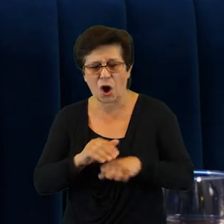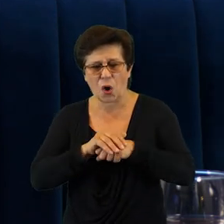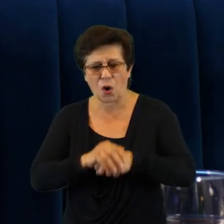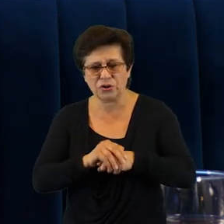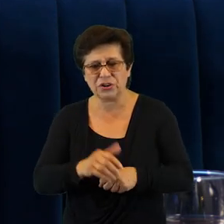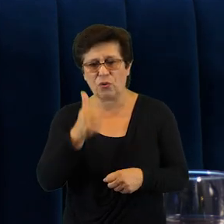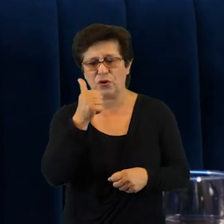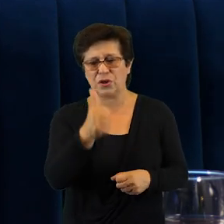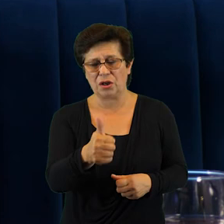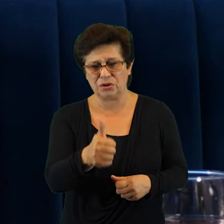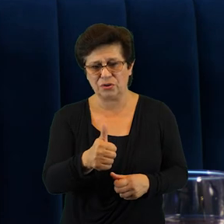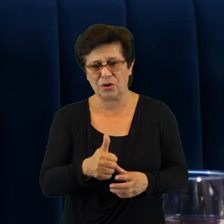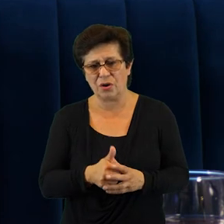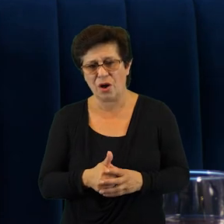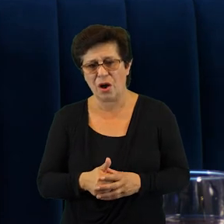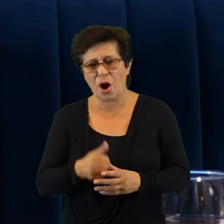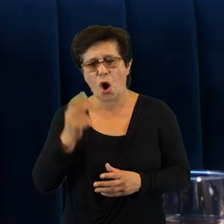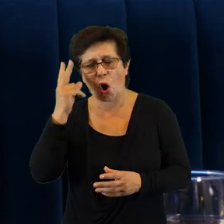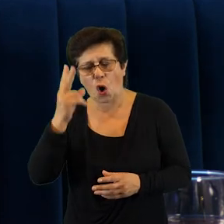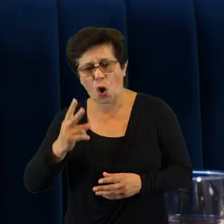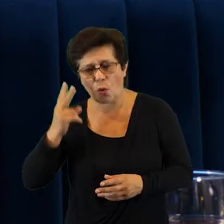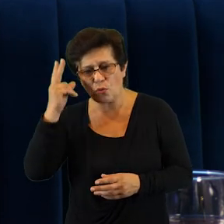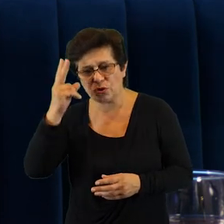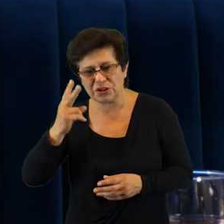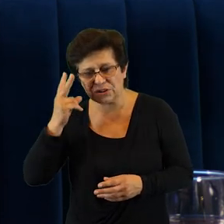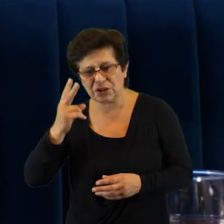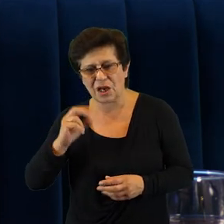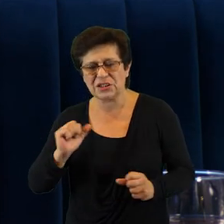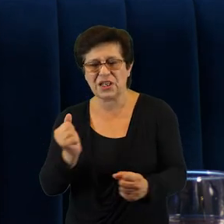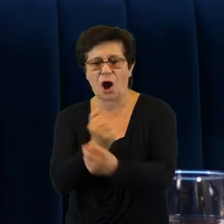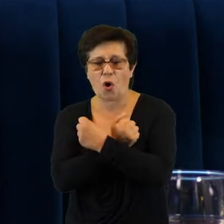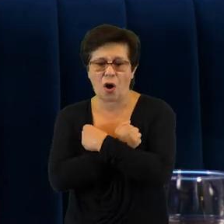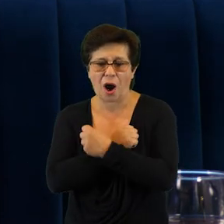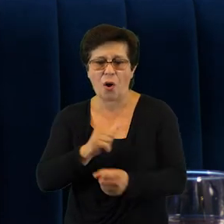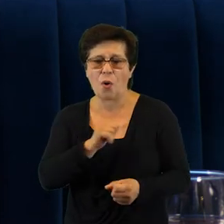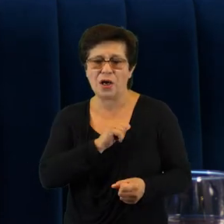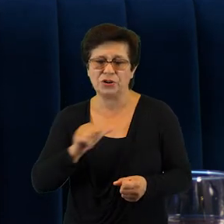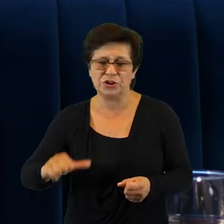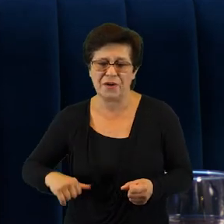że komunistka, posłanka zakochała się w narodowcu,